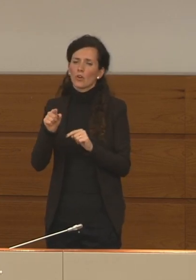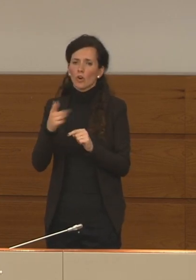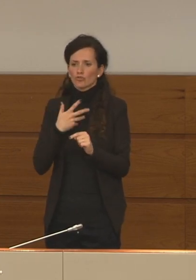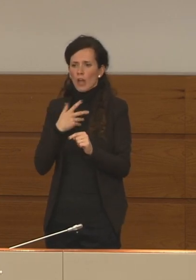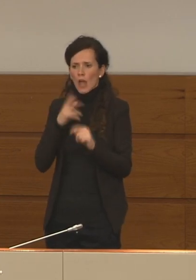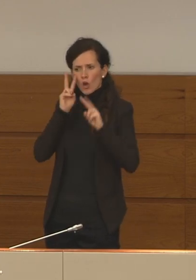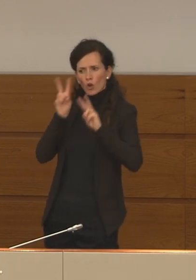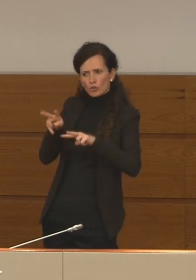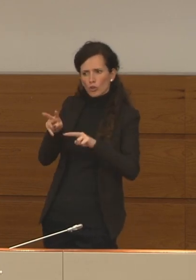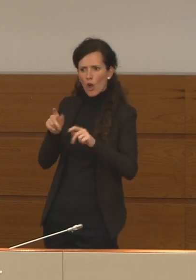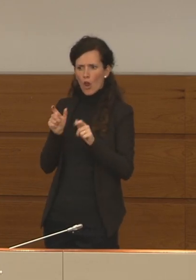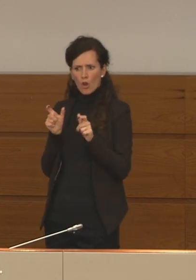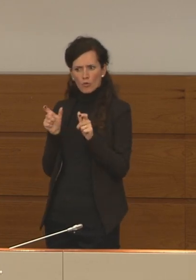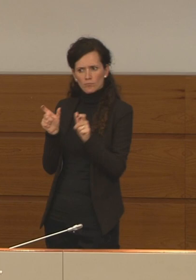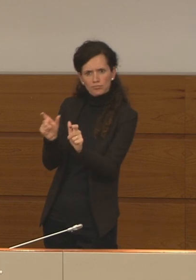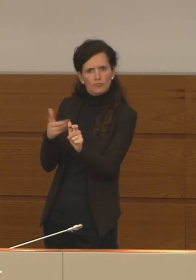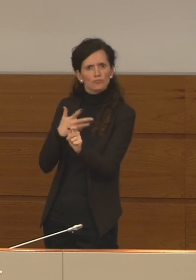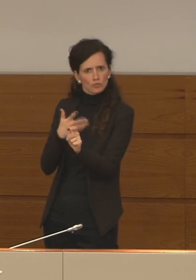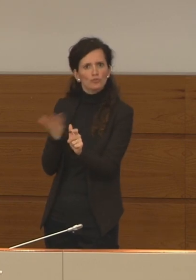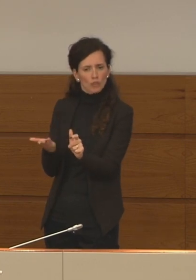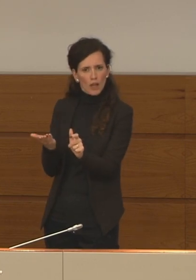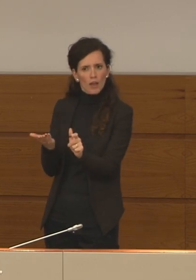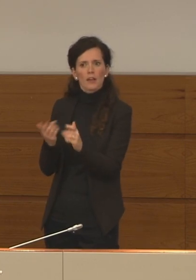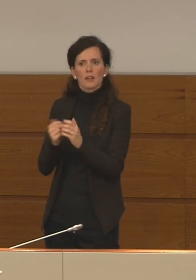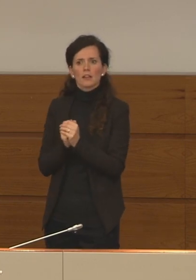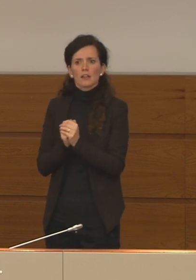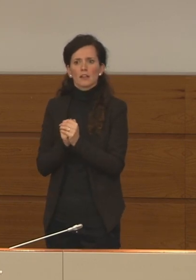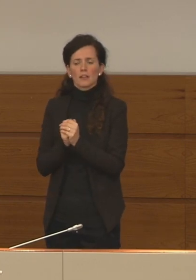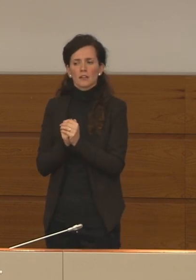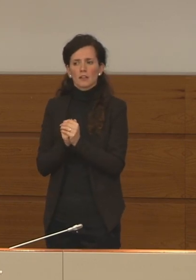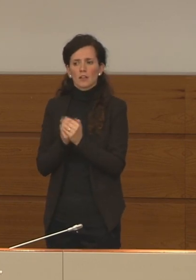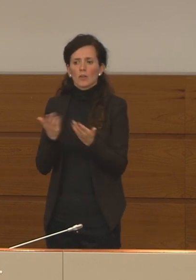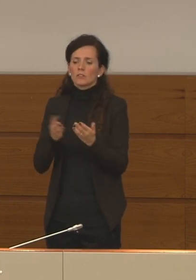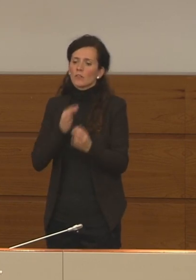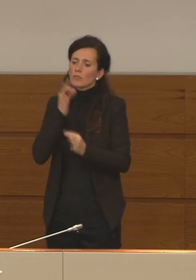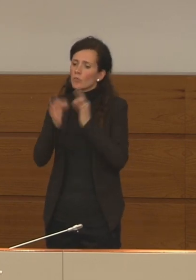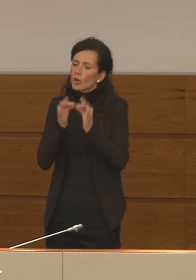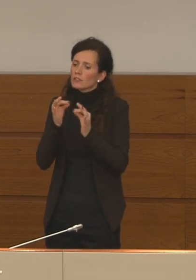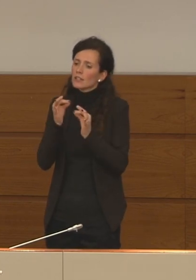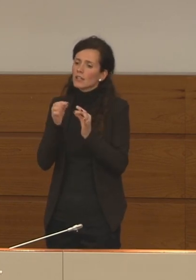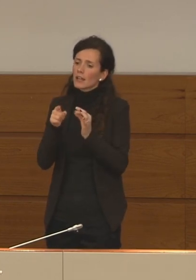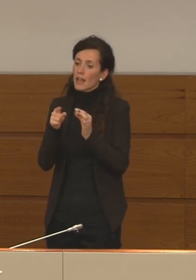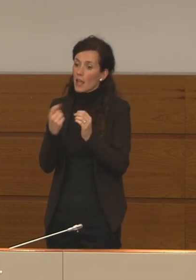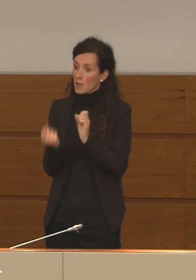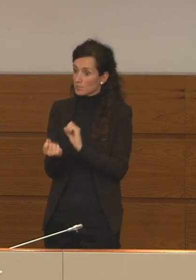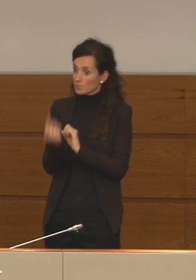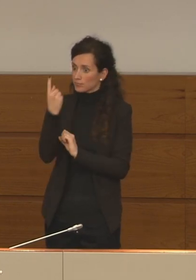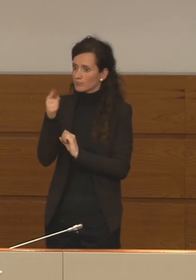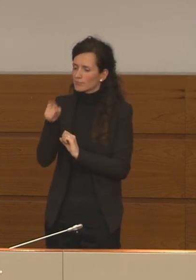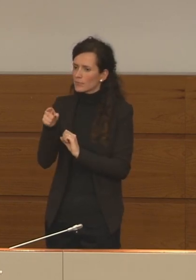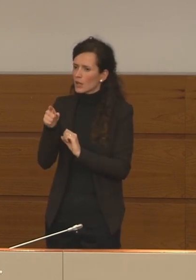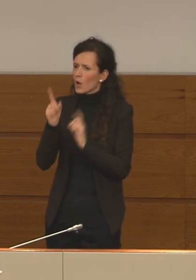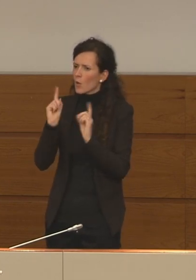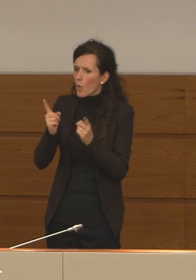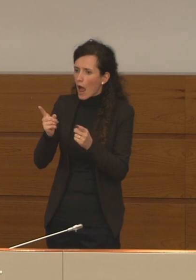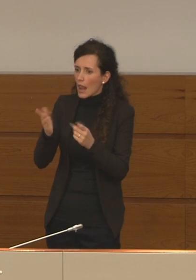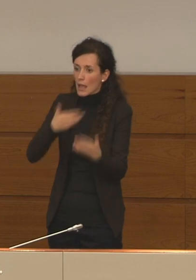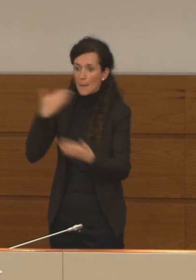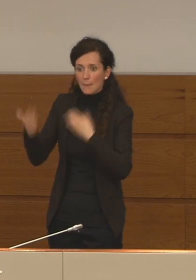definizione e quindi una volta verificato l'evento pian piano mentre si